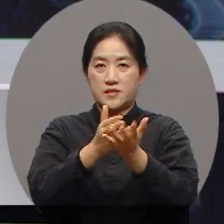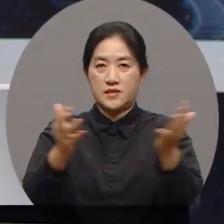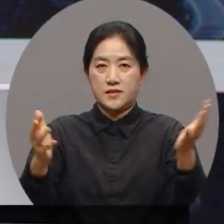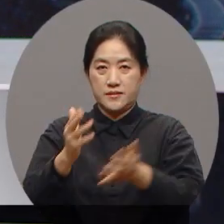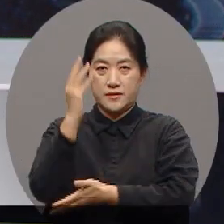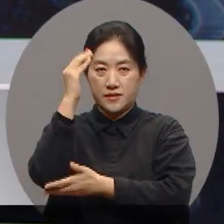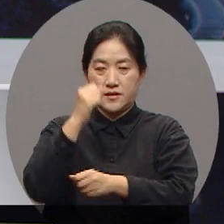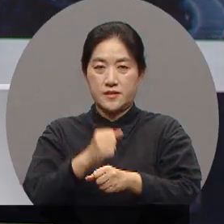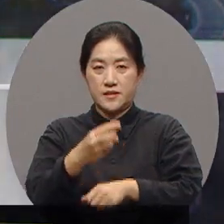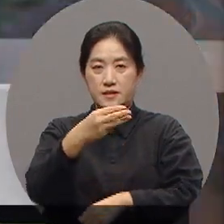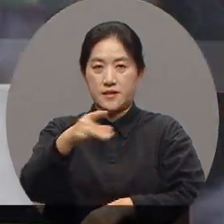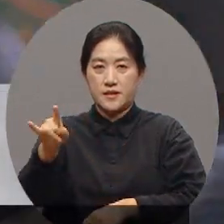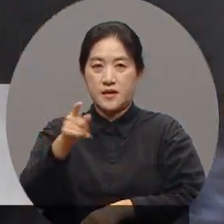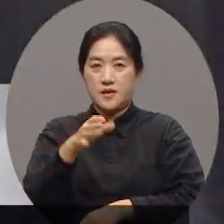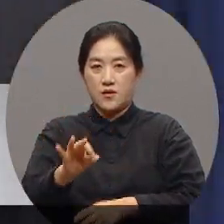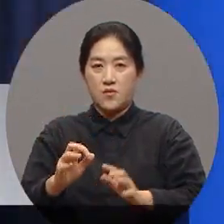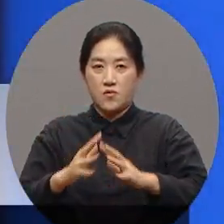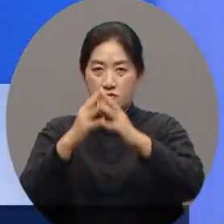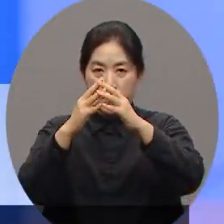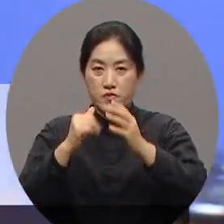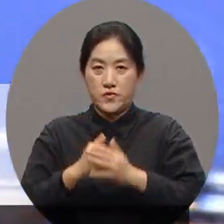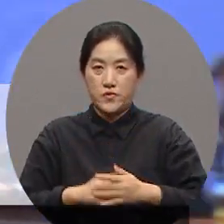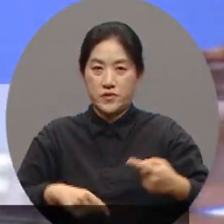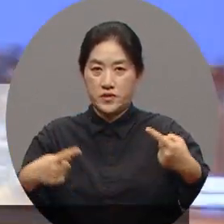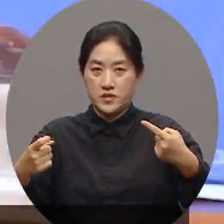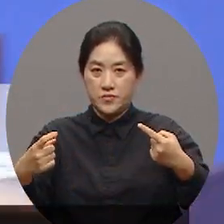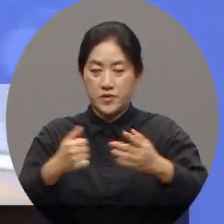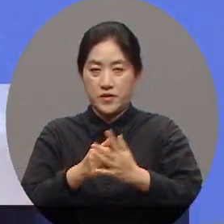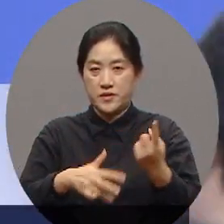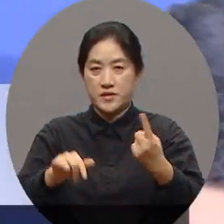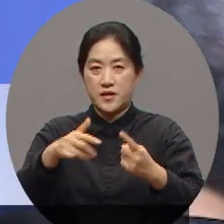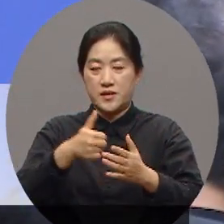이복현 금융감독원장은 오늘 열린 신년 기자 간담회에서 태영건설이 오는 11일로